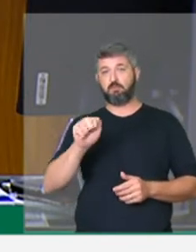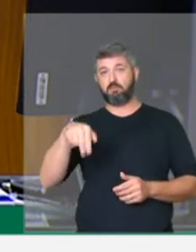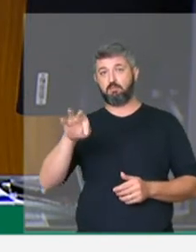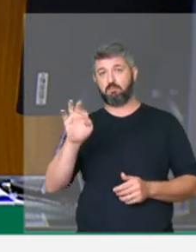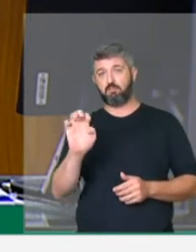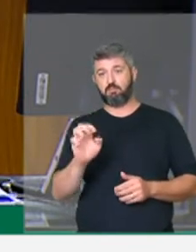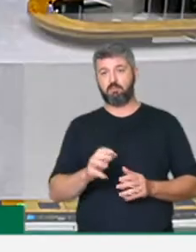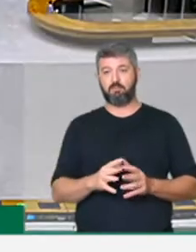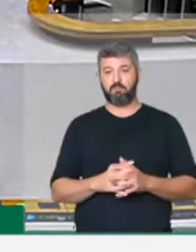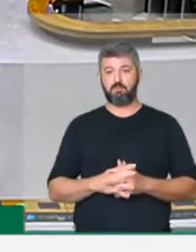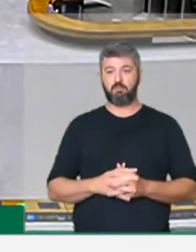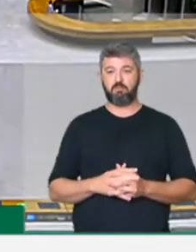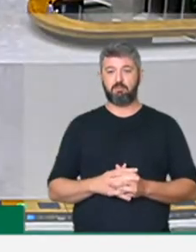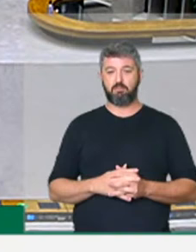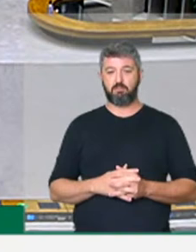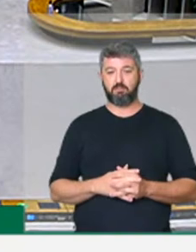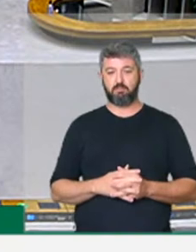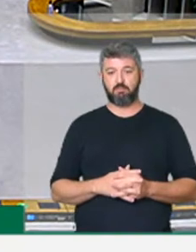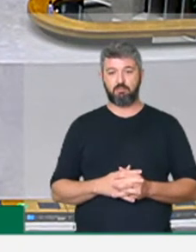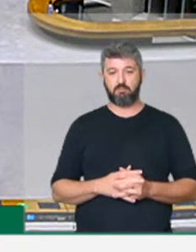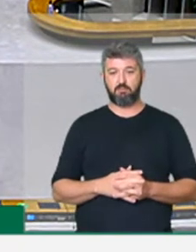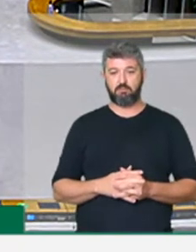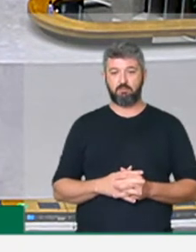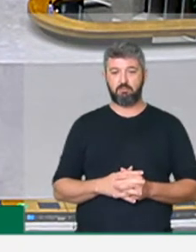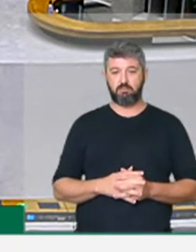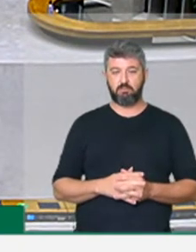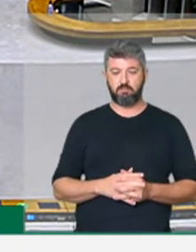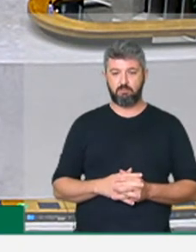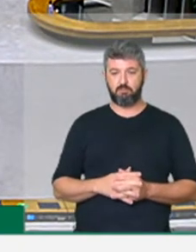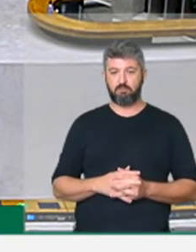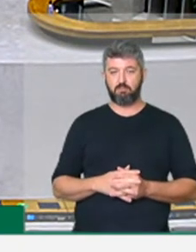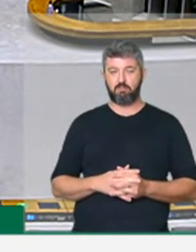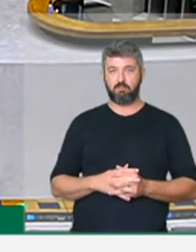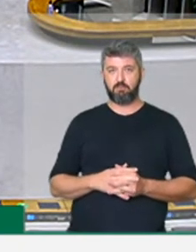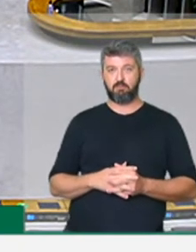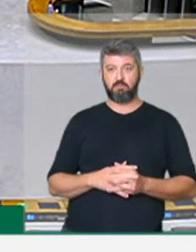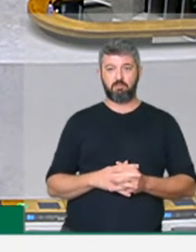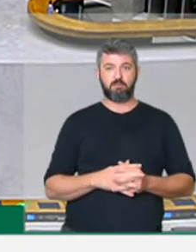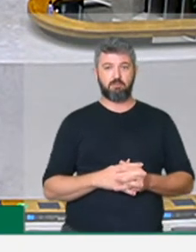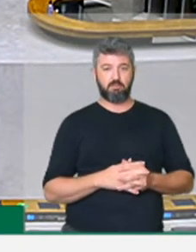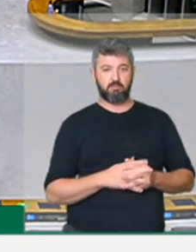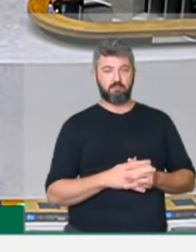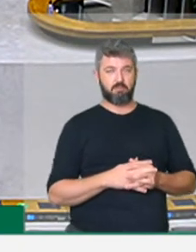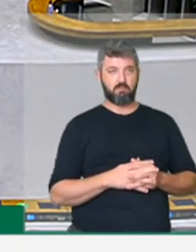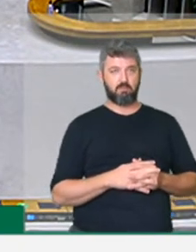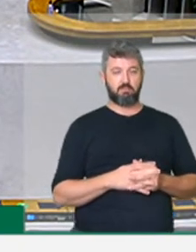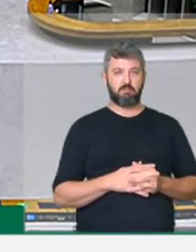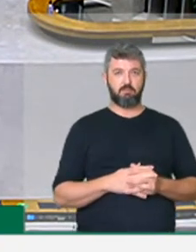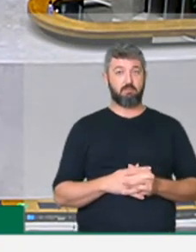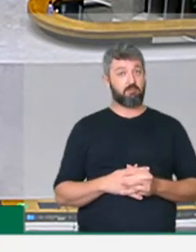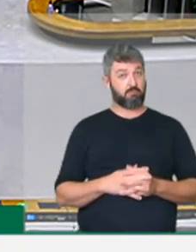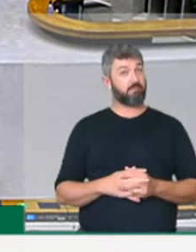ALGUMA SENSATEZ PAIROU POR ALGUÉM DEVE TER FEITO CONTA EM ALGUM LUGAR E PERCEBEU QUE ERA UM EXAGERO A PROPOSTA QUE CHEGOU A ESSE PLENÁRIO. ALGUÉM DESCOBRIU QUE VEIO